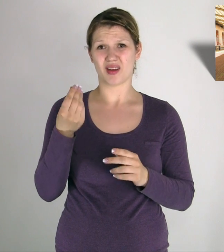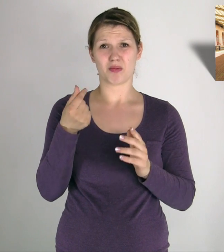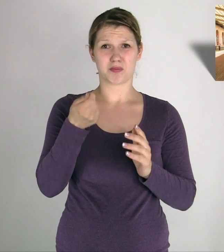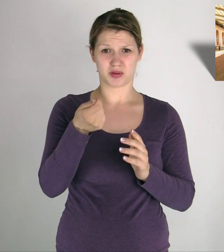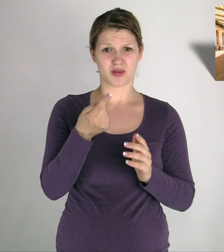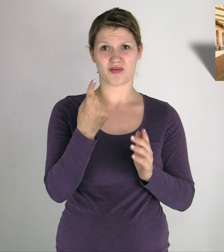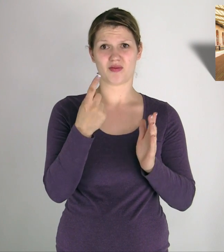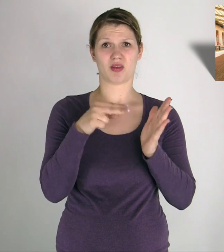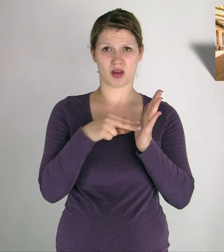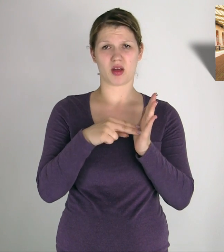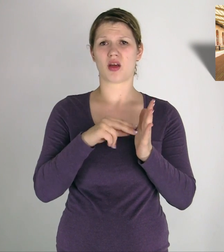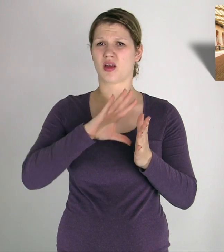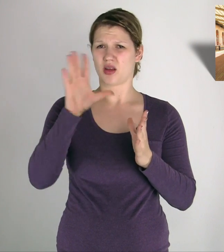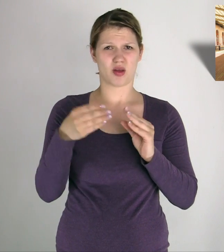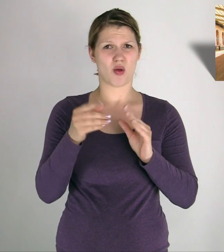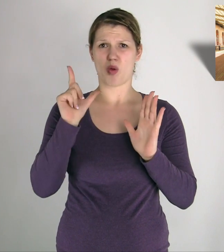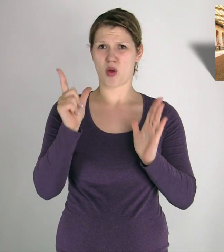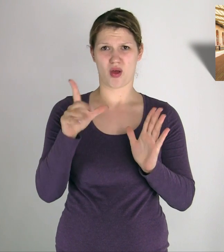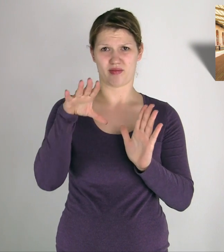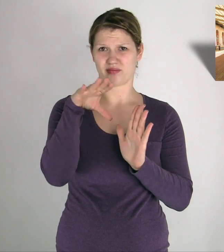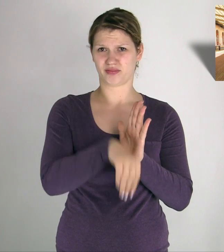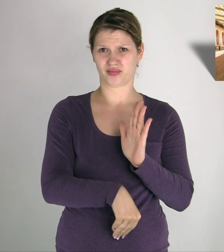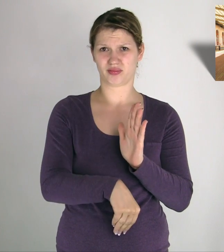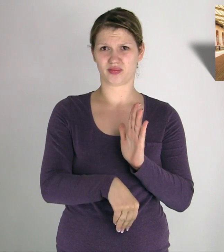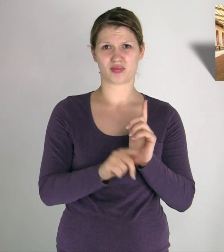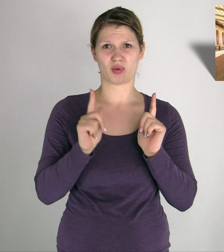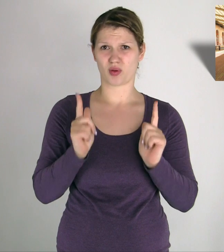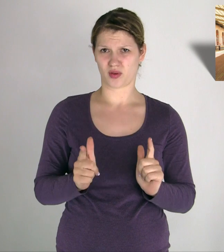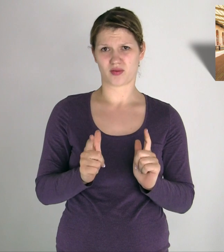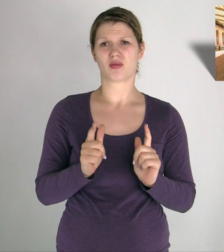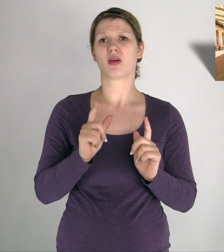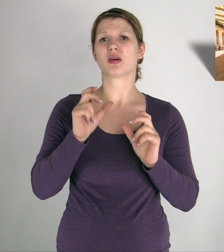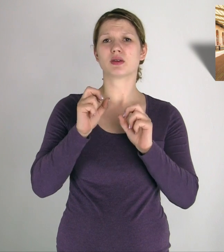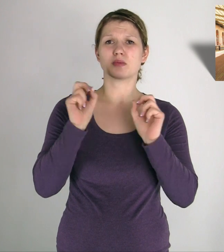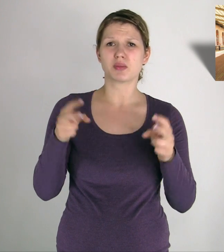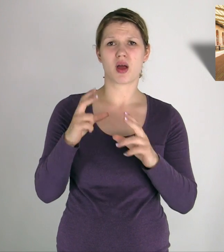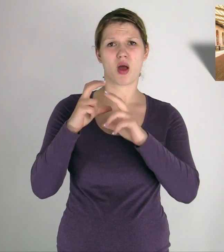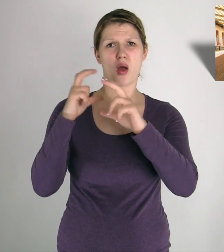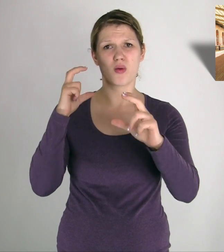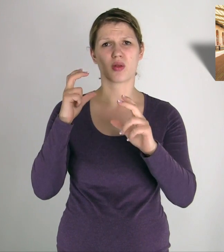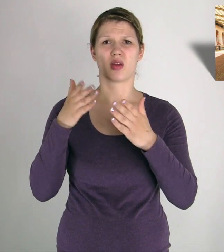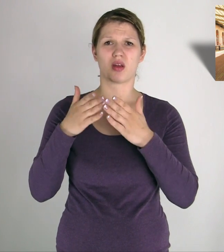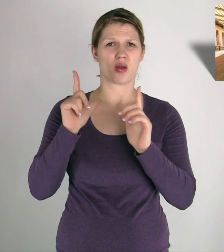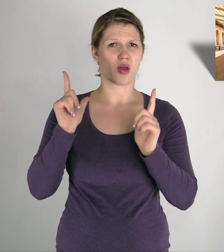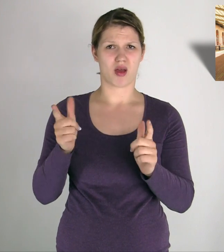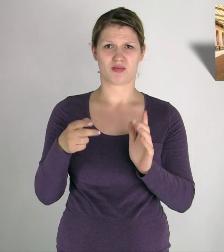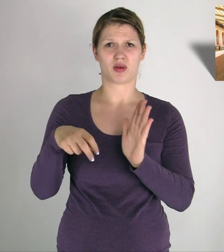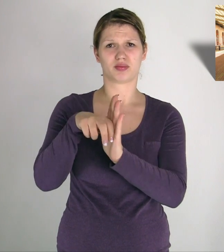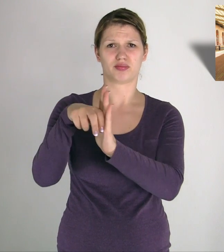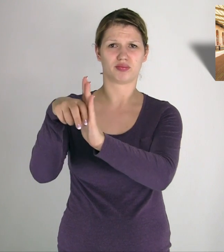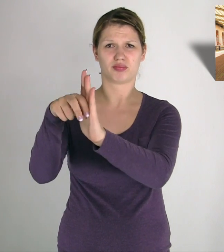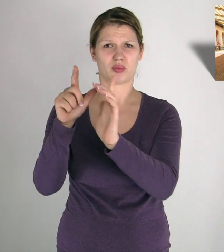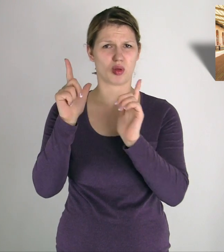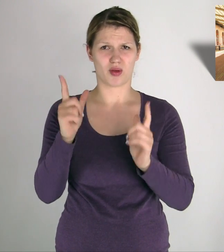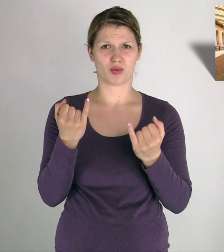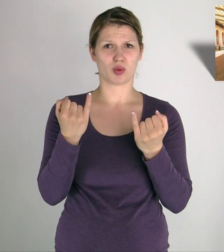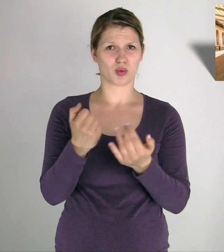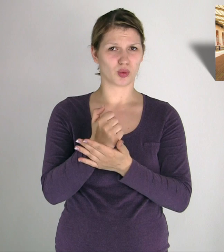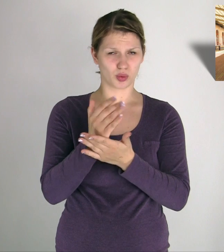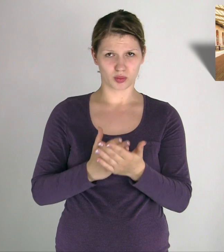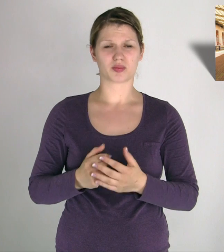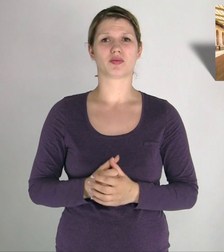Į šią kainą įeina visa kelionė: specialūs autobusai, keltai.